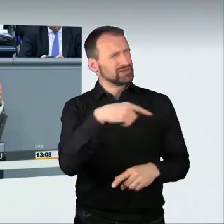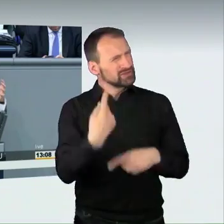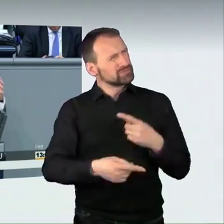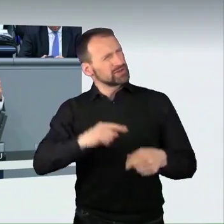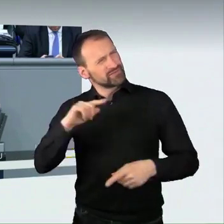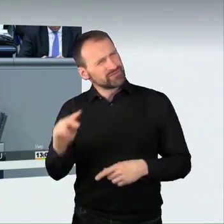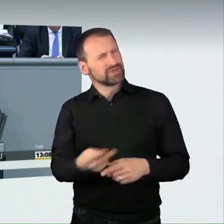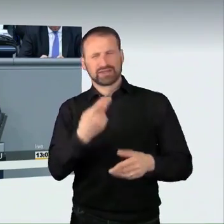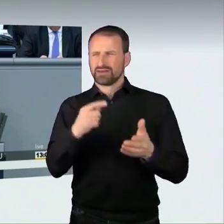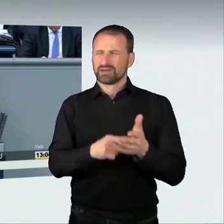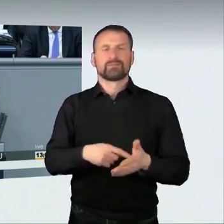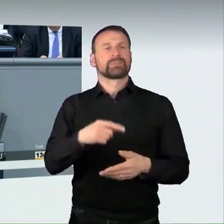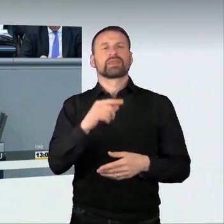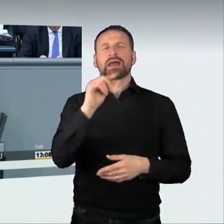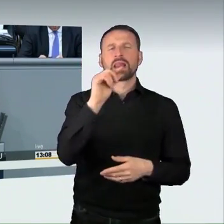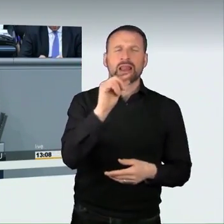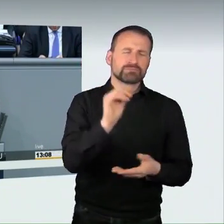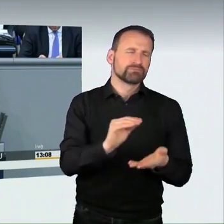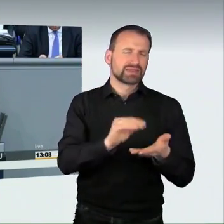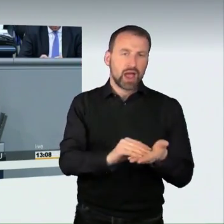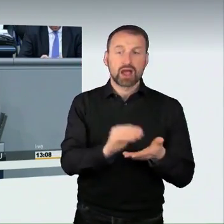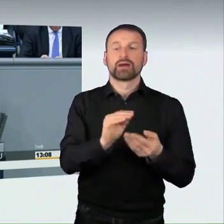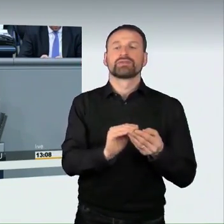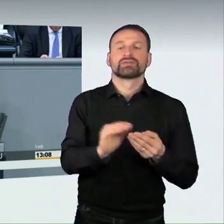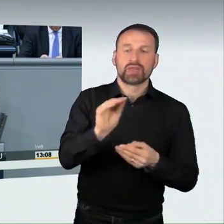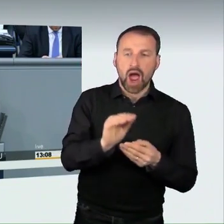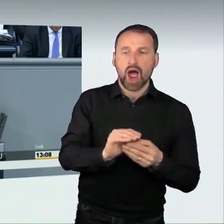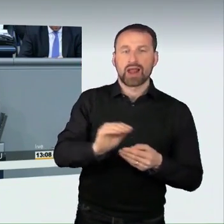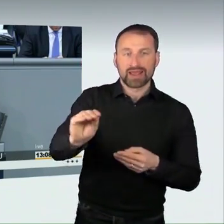trotz eines hohen Betrages an aufgelaufenen Mietschulden